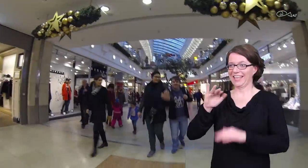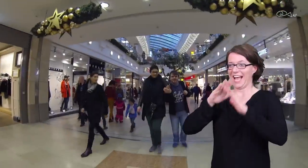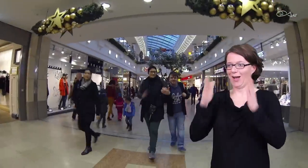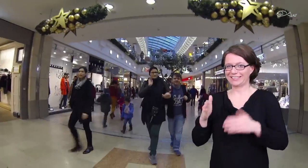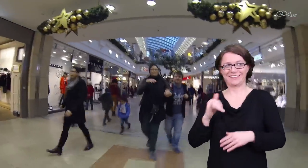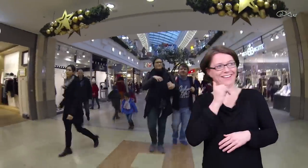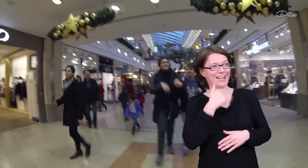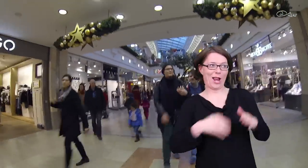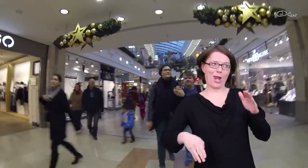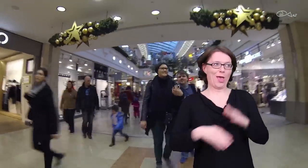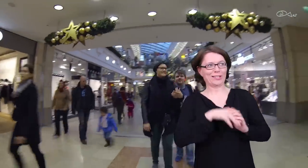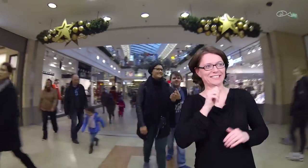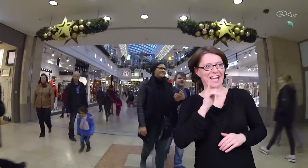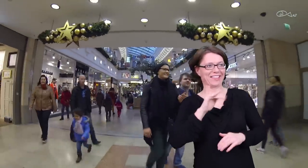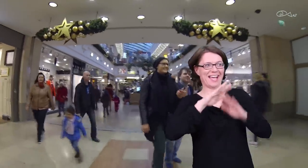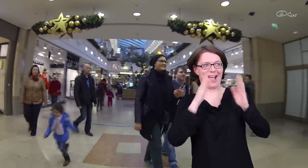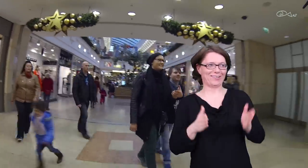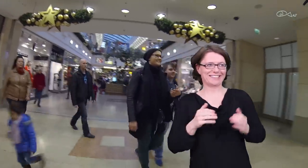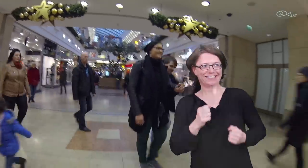Ab ins Sani-Haus! - EDI: Ja, ab ins Sani-Haus!